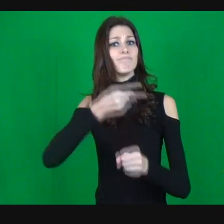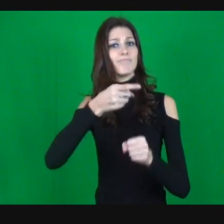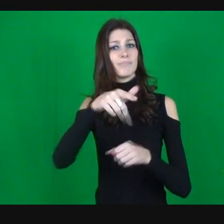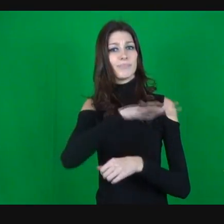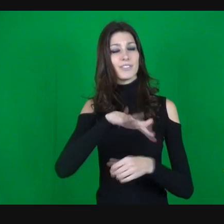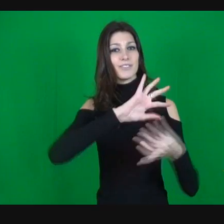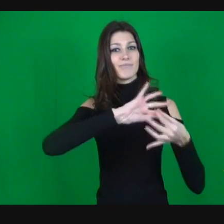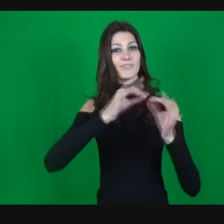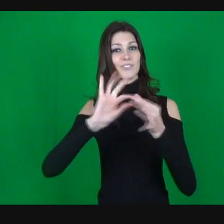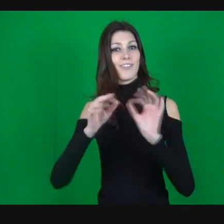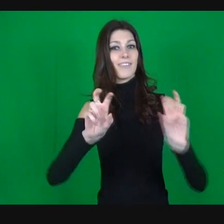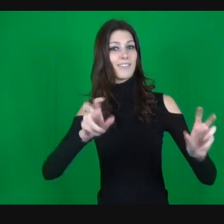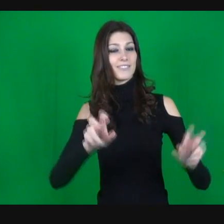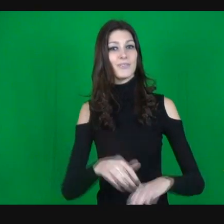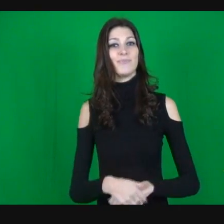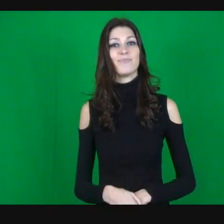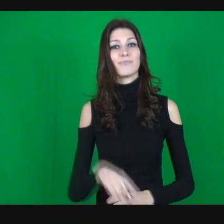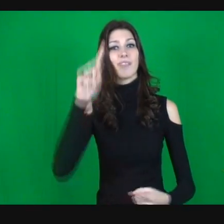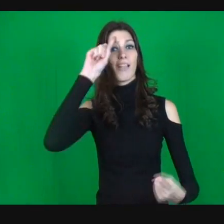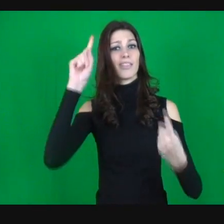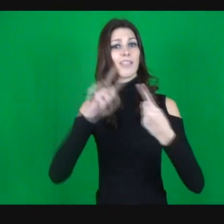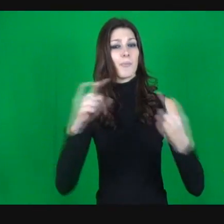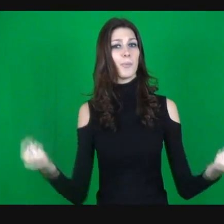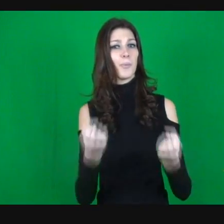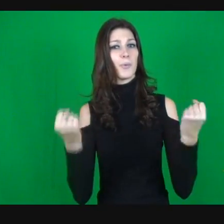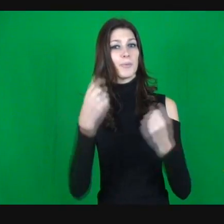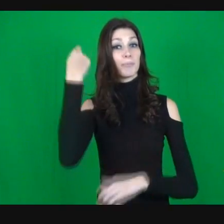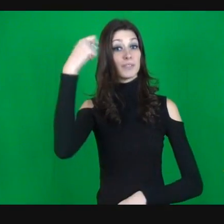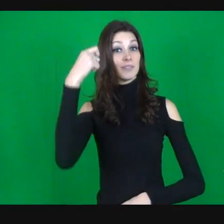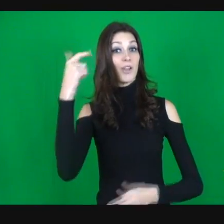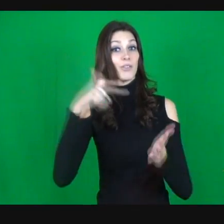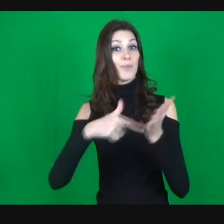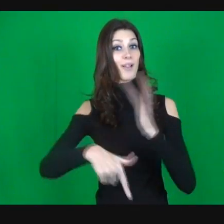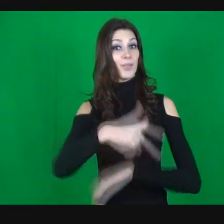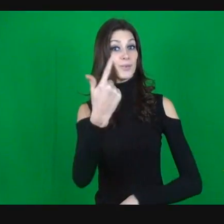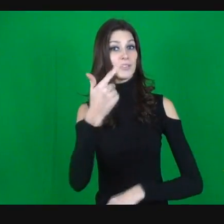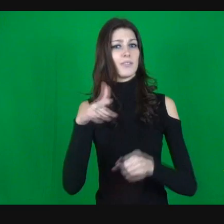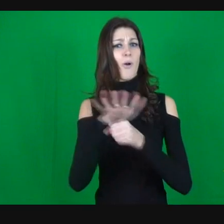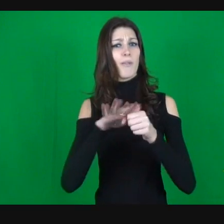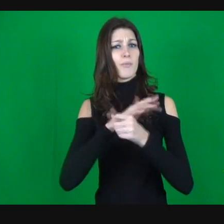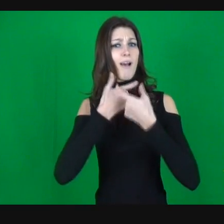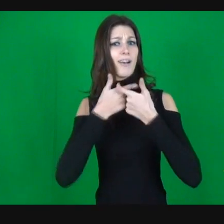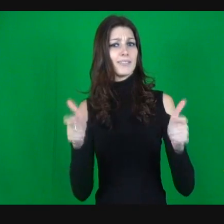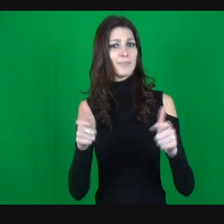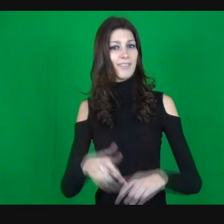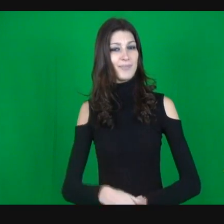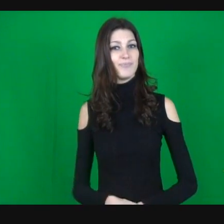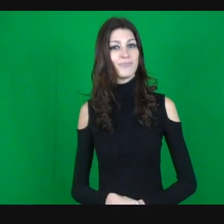et surtout pour qu’il soit exigeant auprès des chaines campagne des Présidentielles de 2012 soit pleinement accessibles